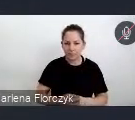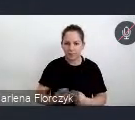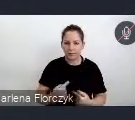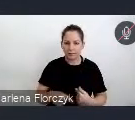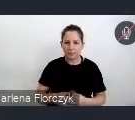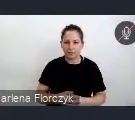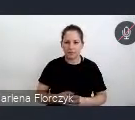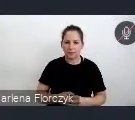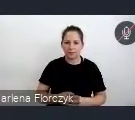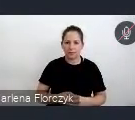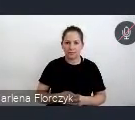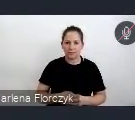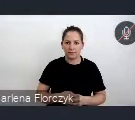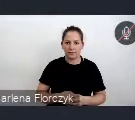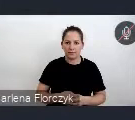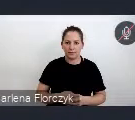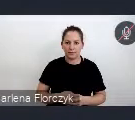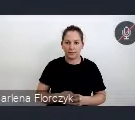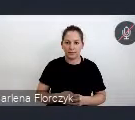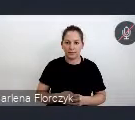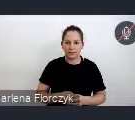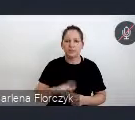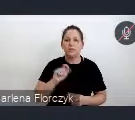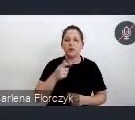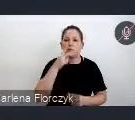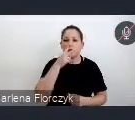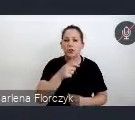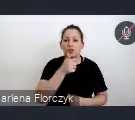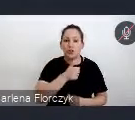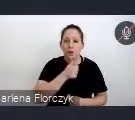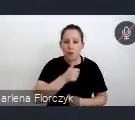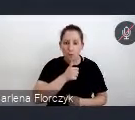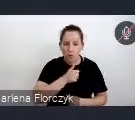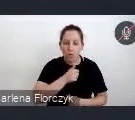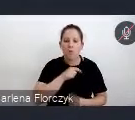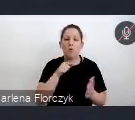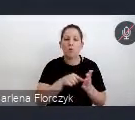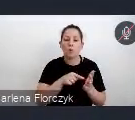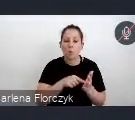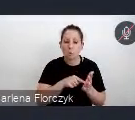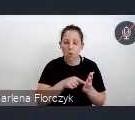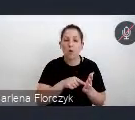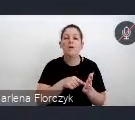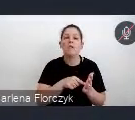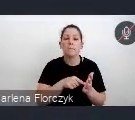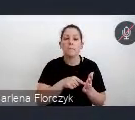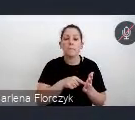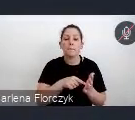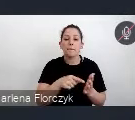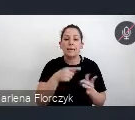I to, co widzicie tutaj na zielono, to to, że przekształcając ten cel w cel lokalny